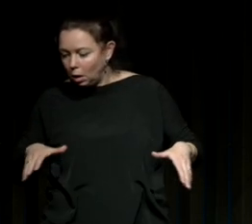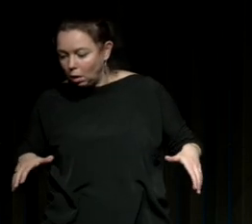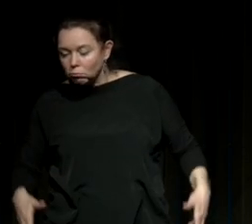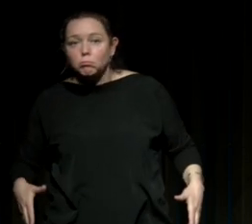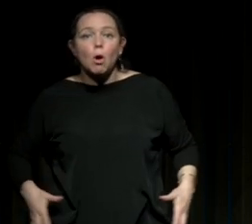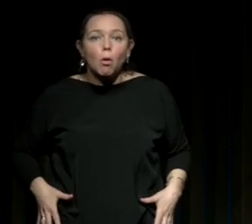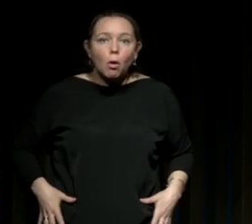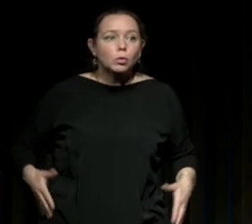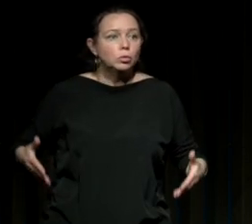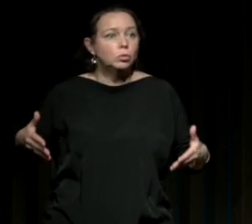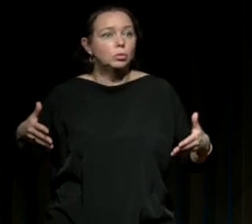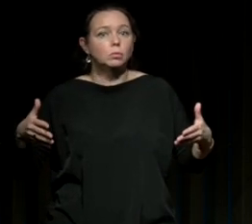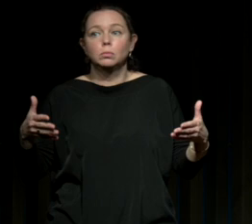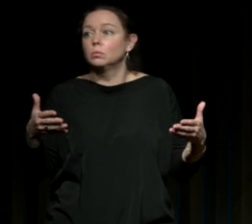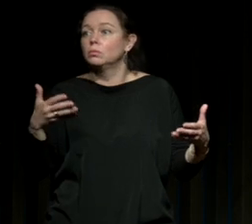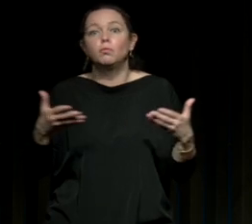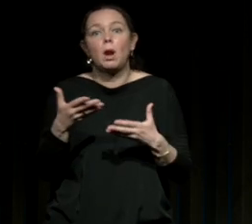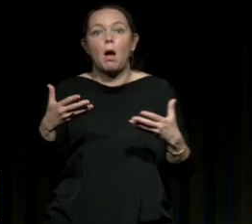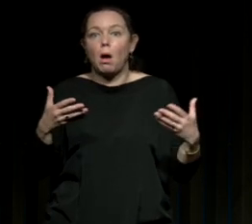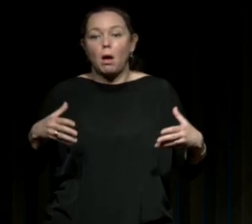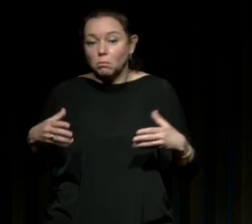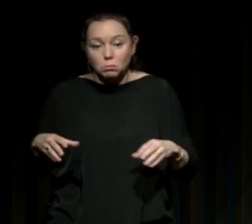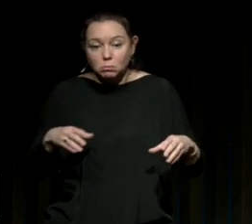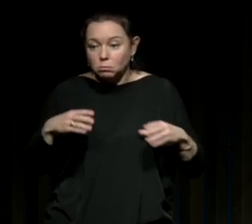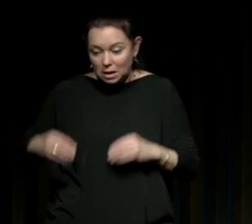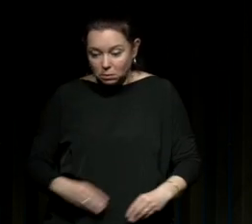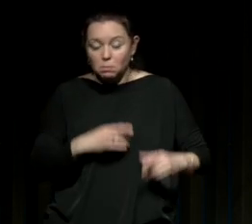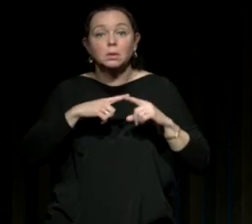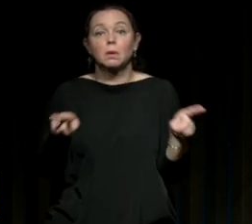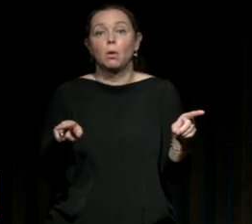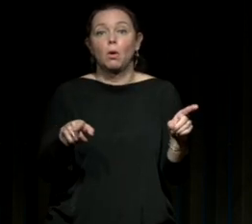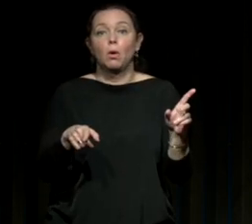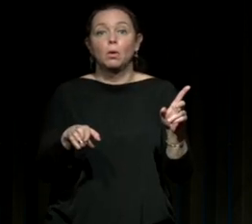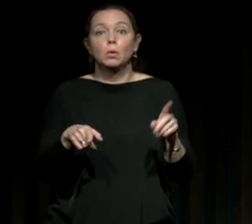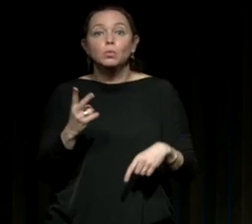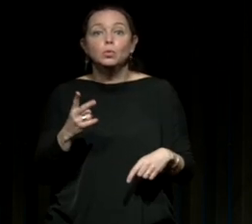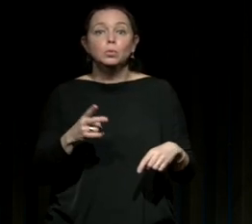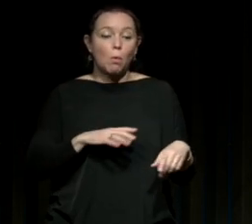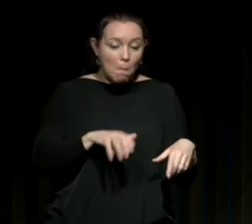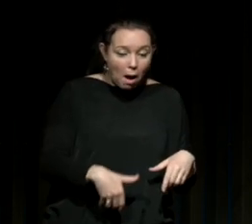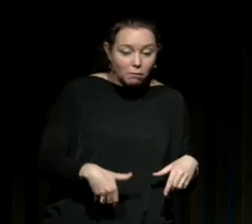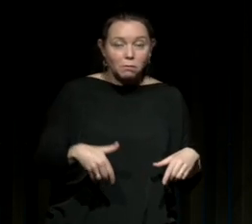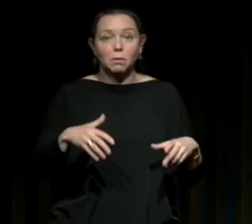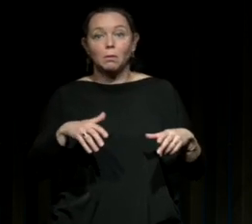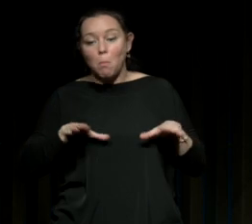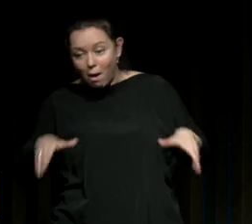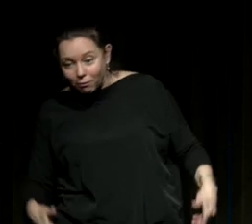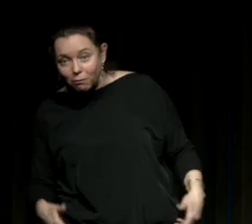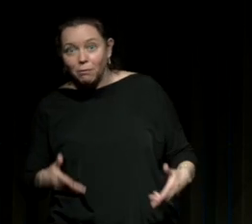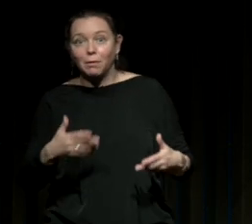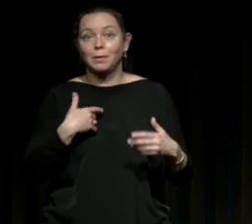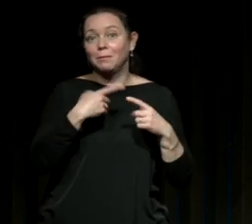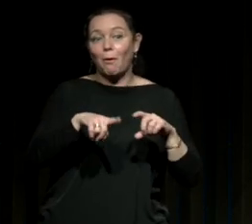des hanches voilà c'est l'obésité plutôt centrale en pommes ou poires gynoïde ou android donc il ya